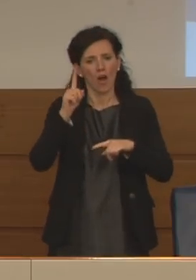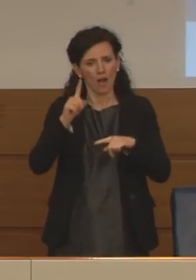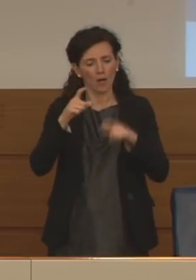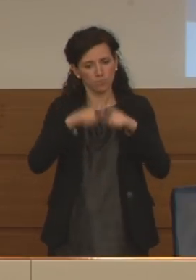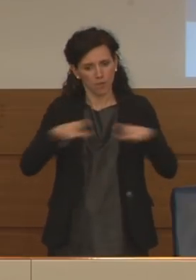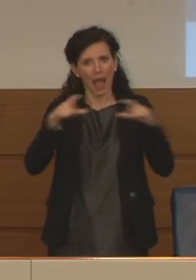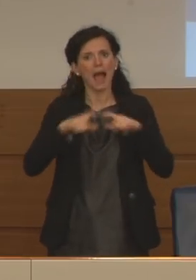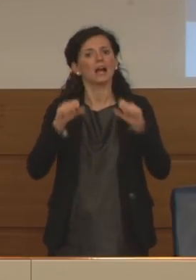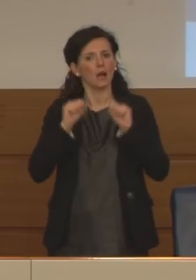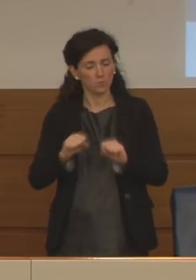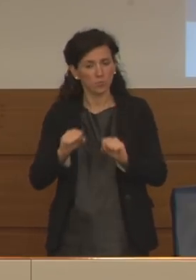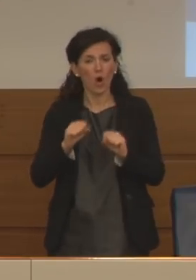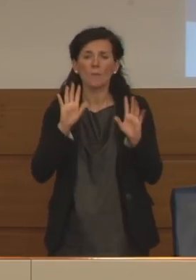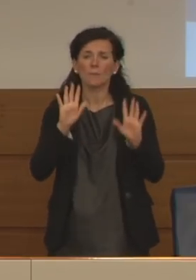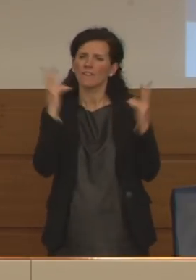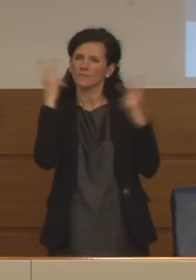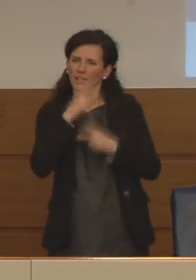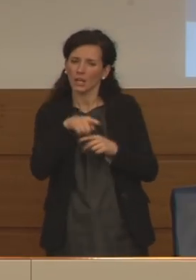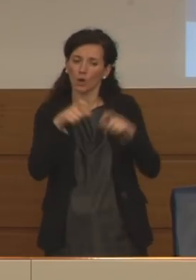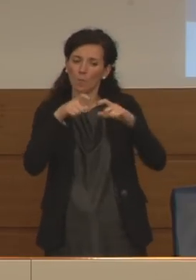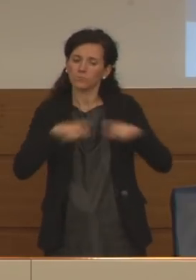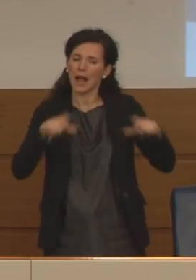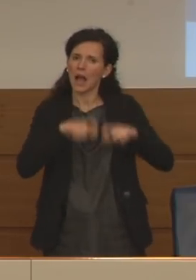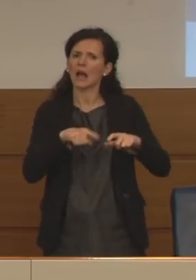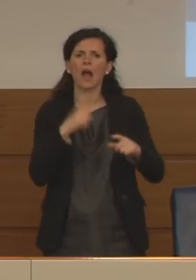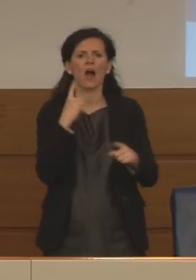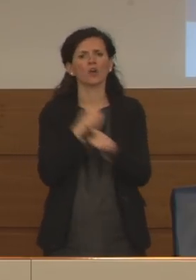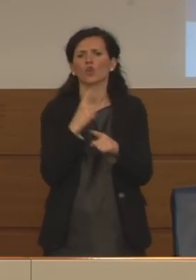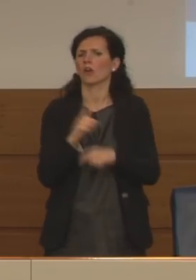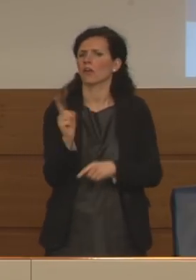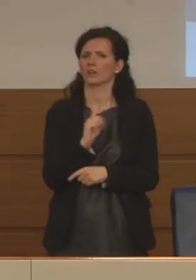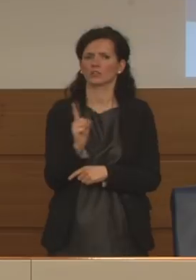realtà presso il sistema bancario questo non è necessario e quindi saranno